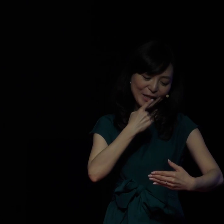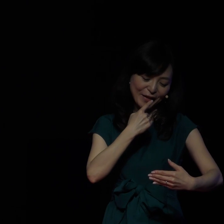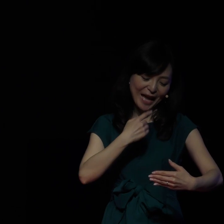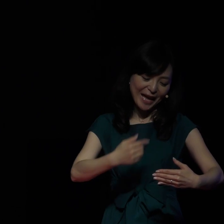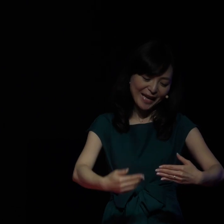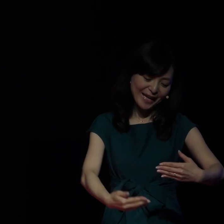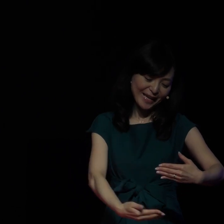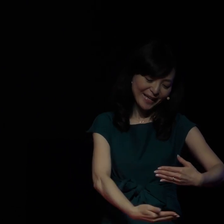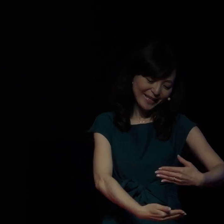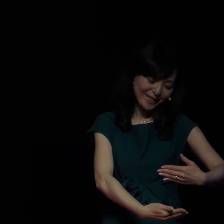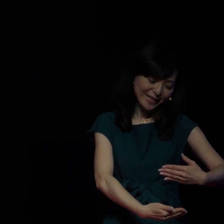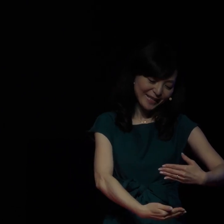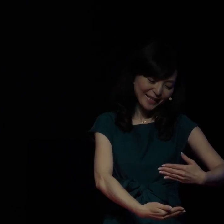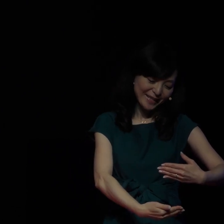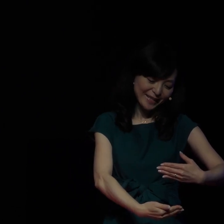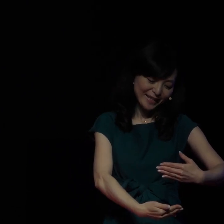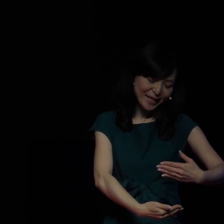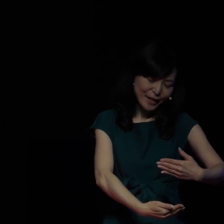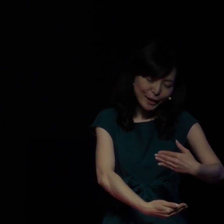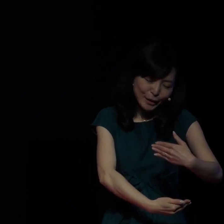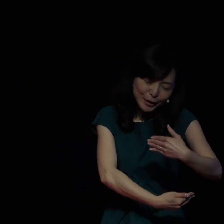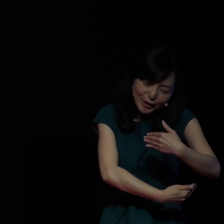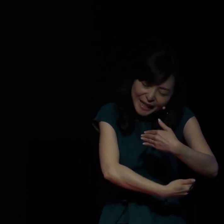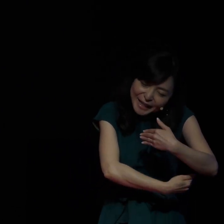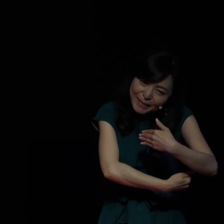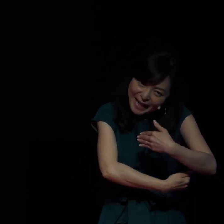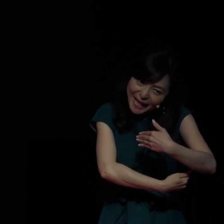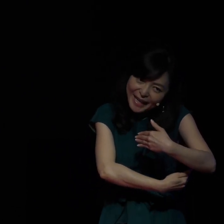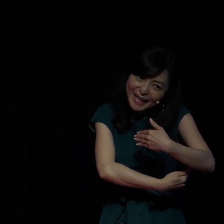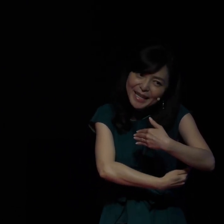Lo abracé con fuerza